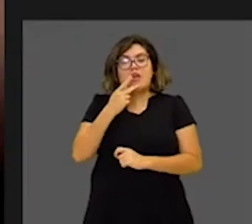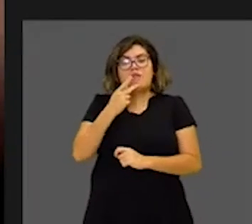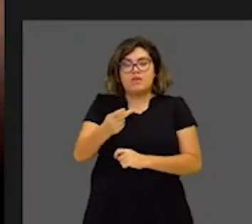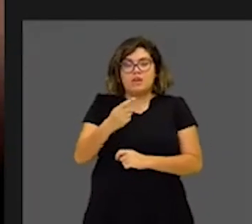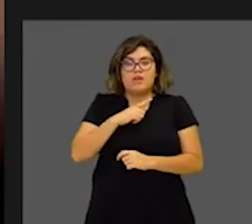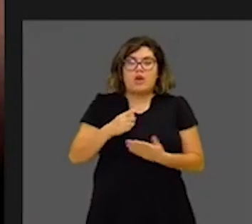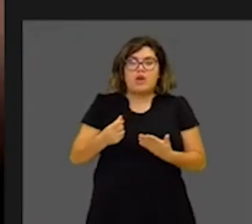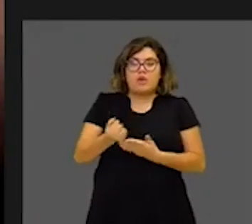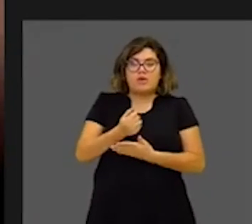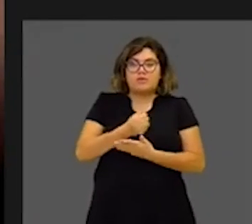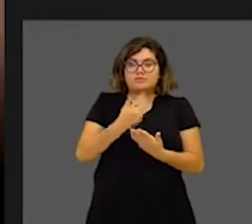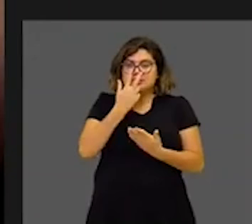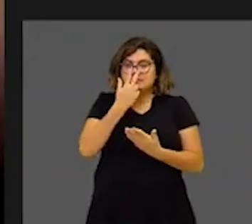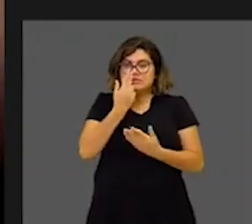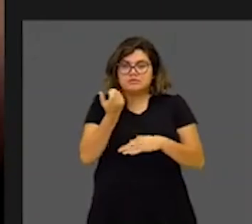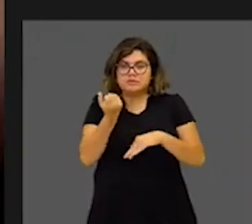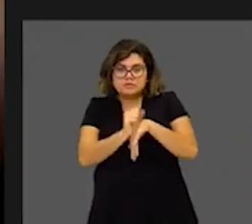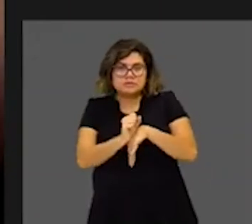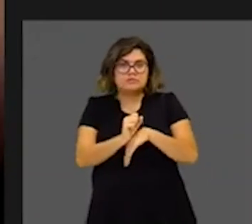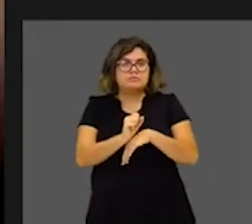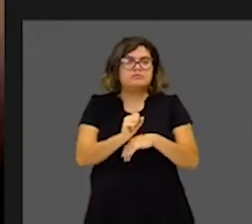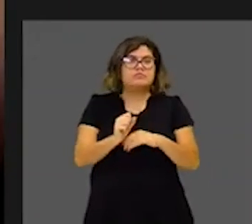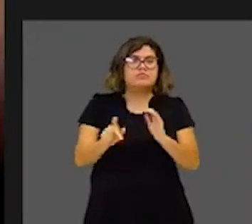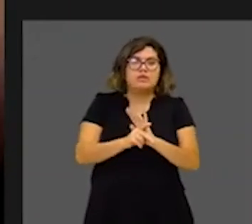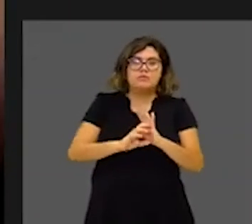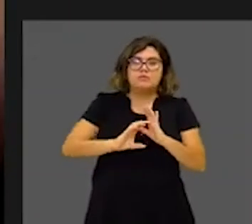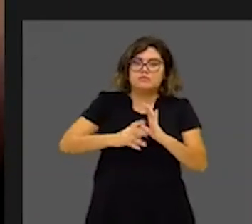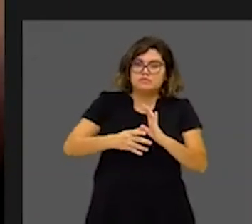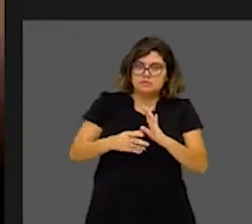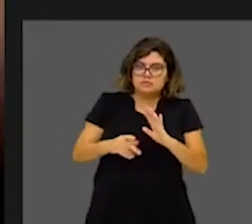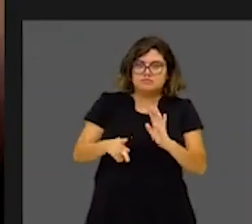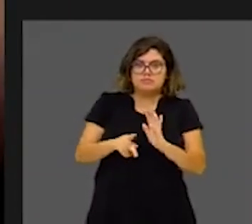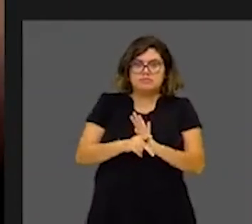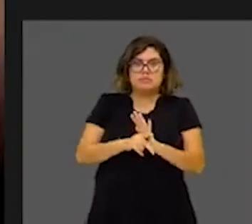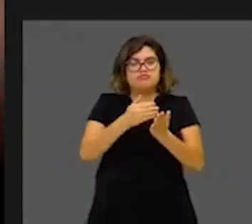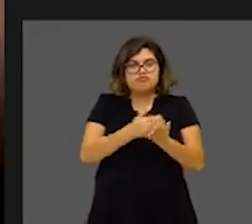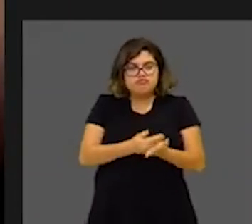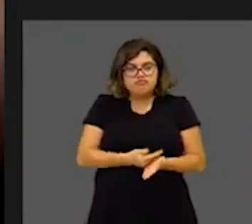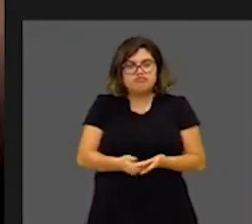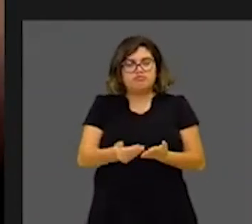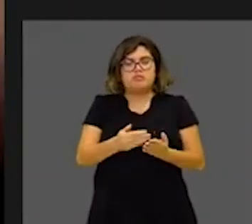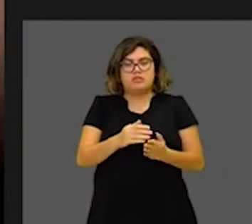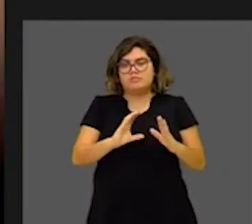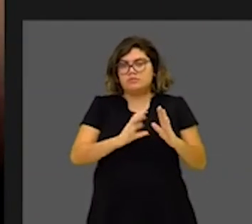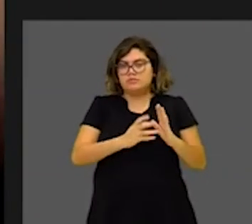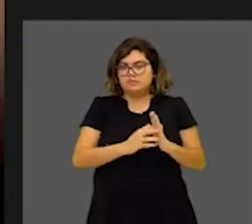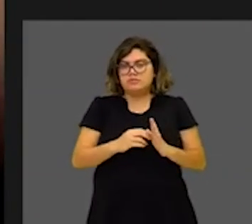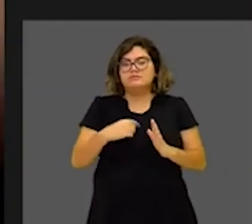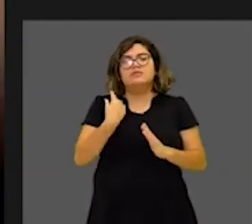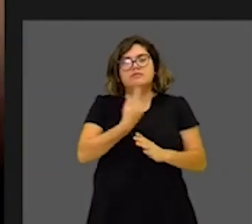opacas né as contas partidárias as contas das Fundações partidárias a gente vai tectar ainda